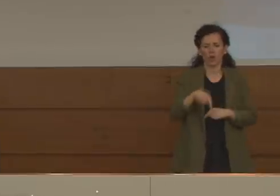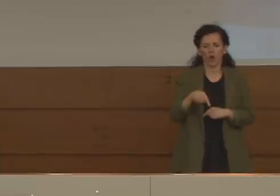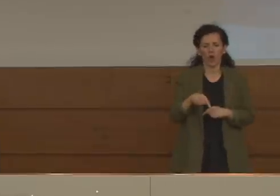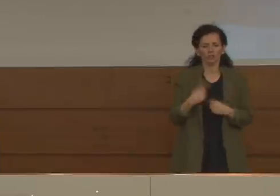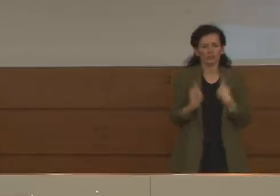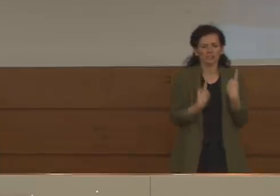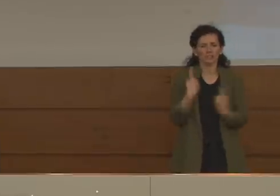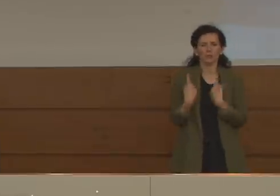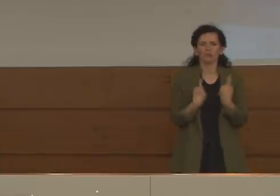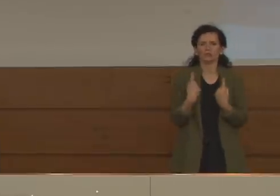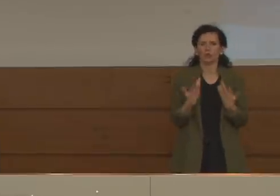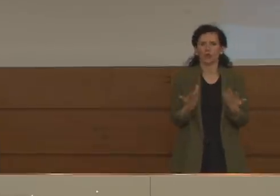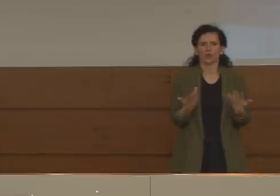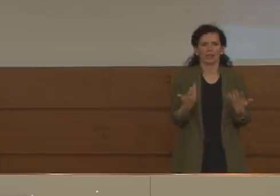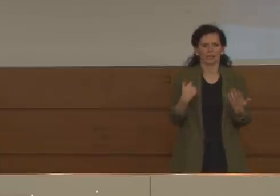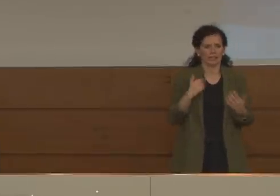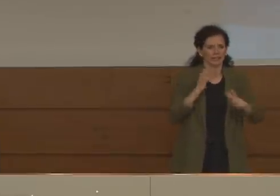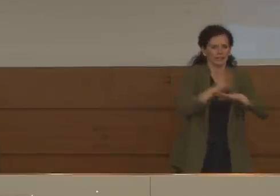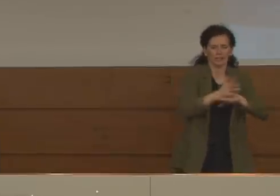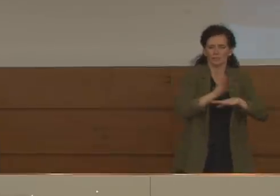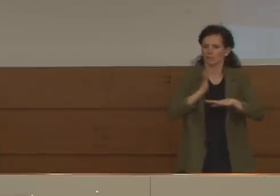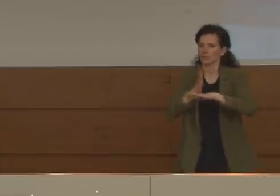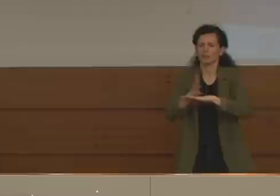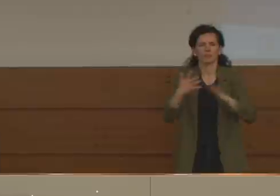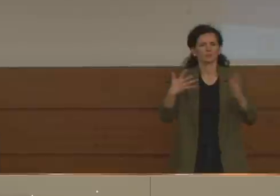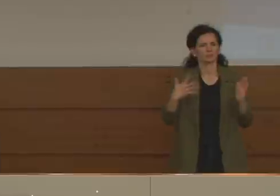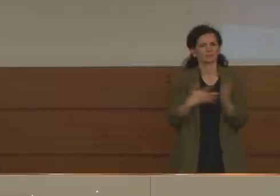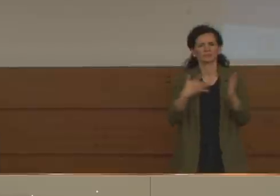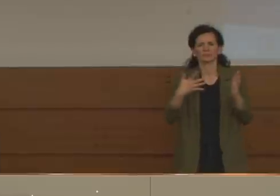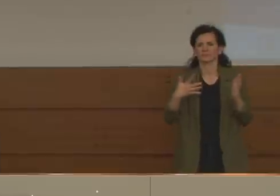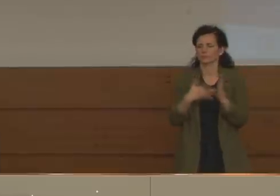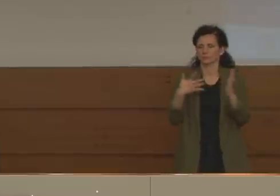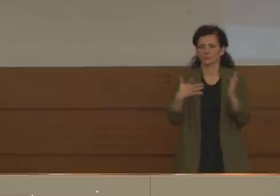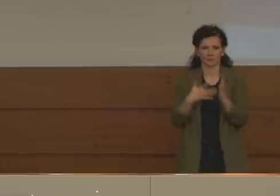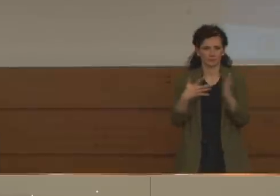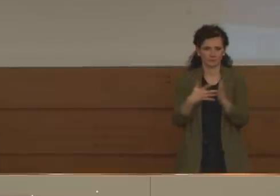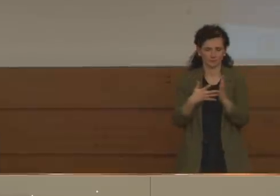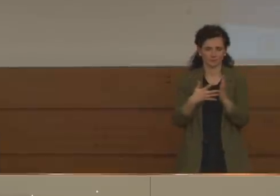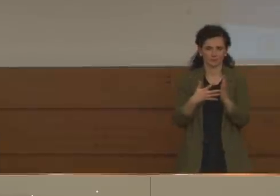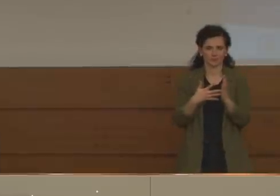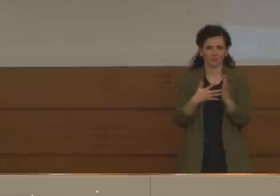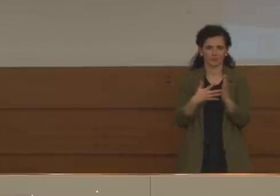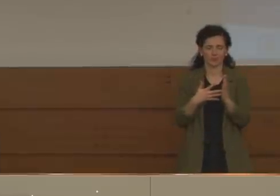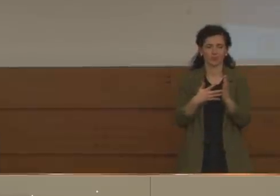l'intervento è difficile, anche perché ci sono differenze Asl per Asl e Comune